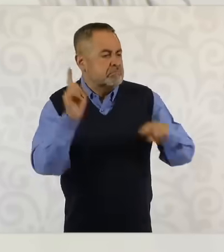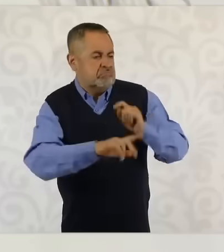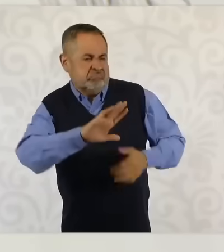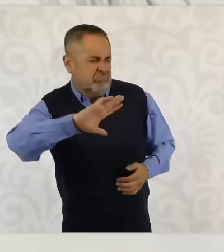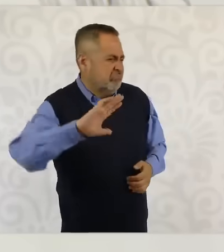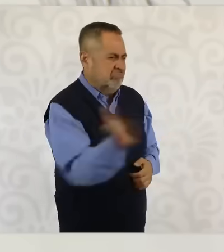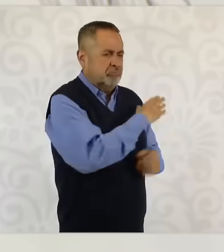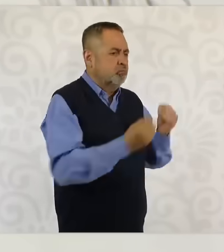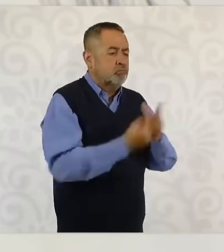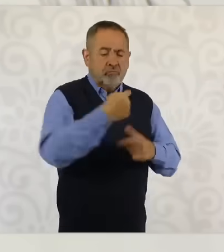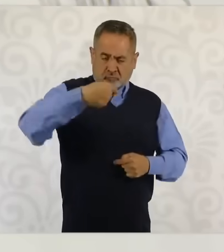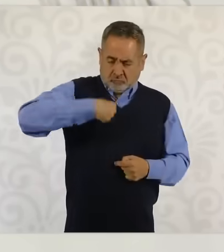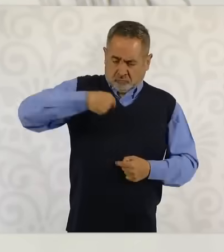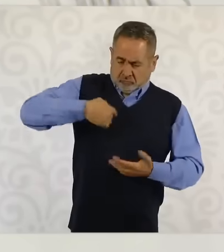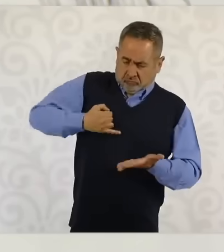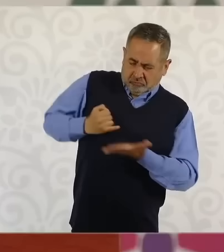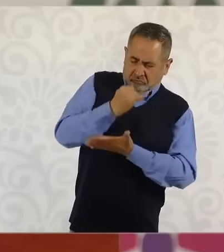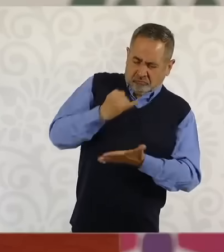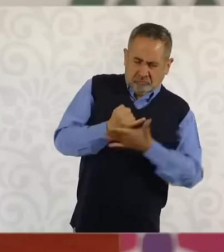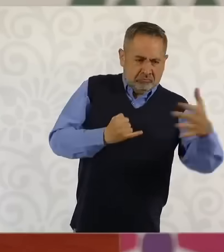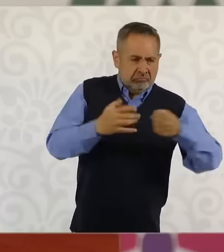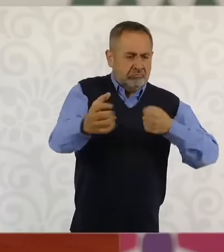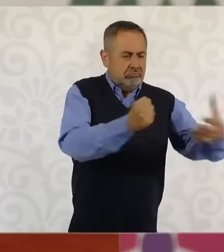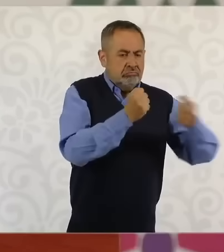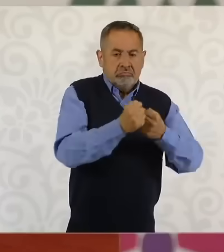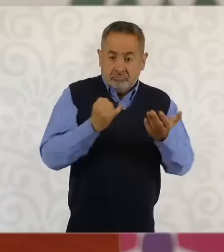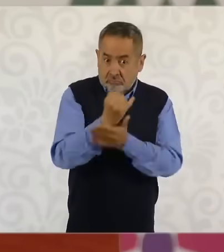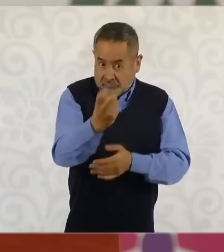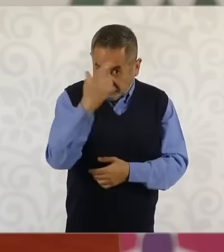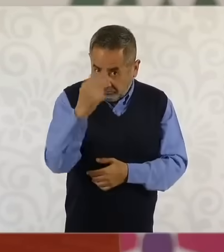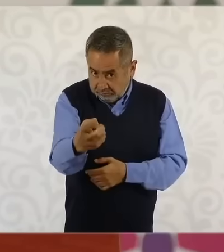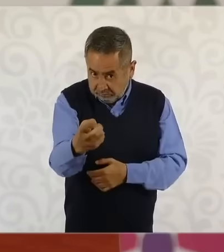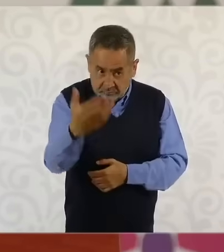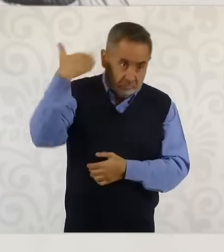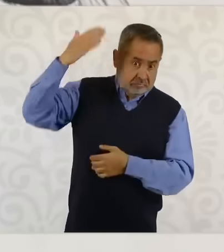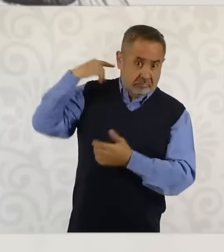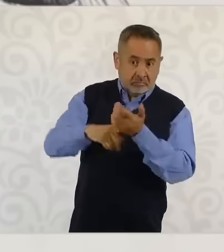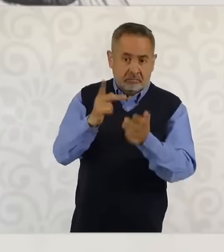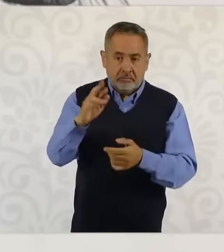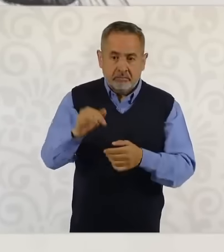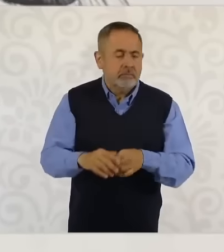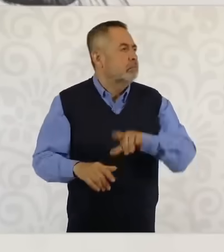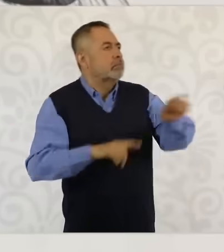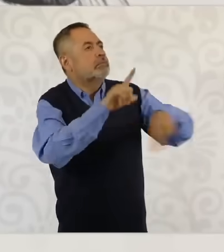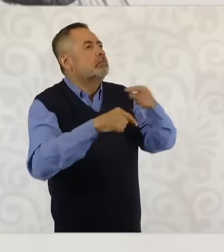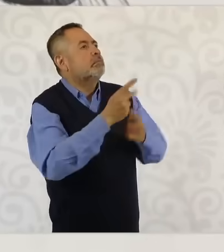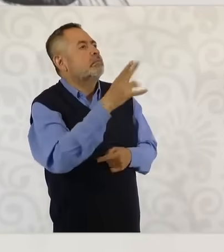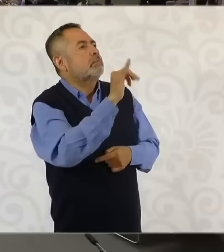la nueva corte y la decido yo." Pues así era antes pero en el PRI de los 80s ¿cómo era el ejecutivo